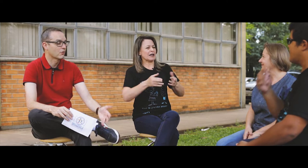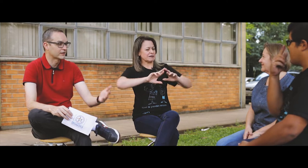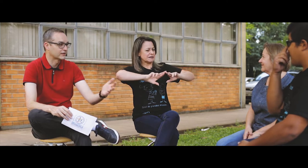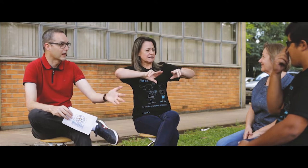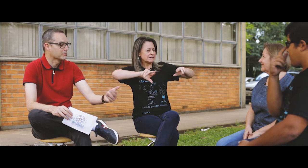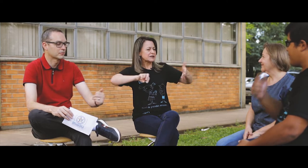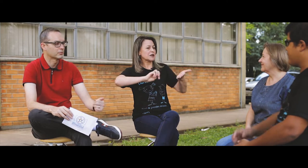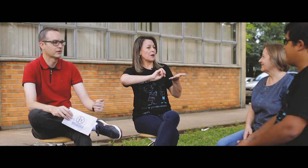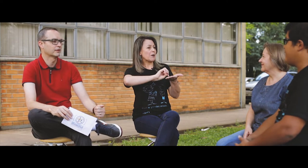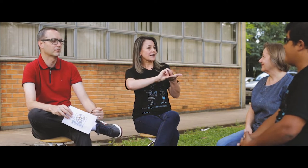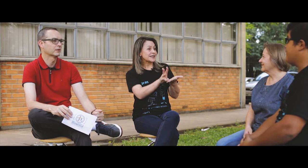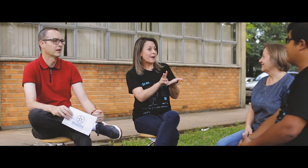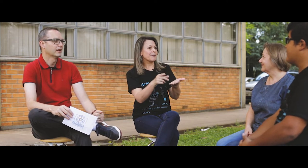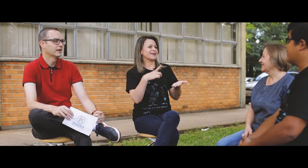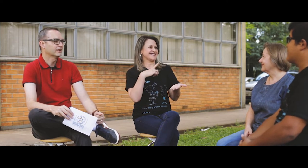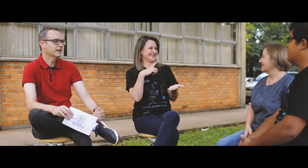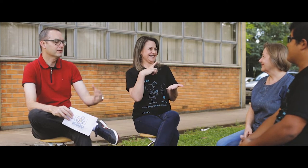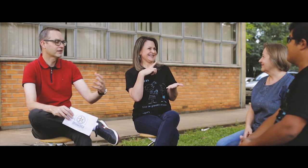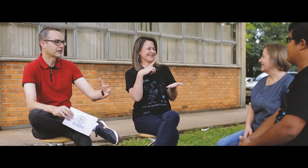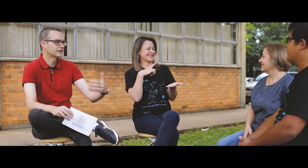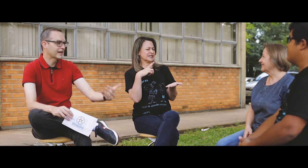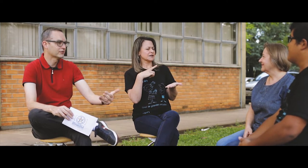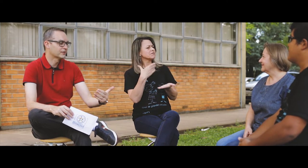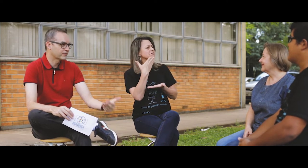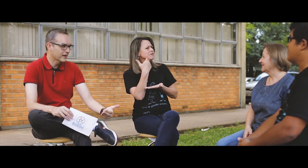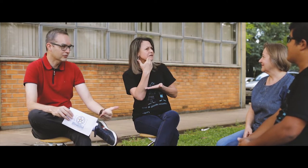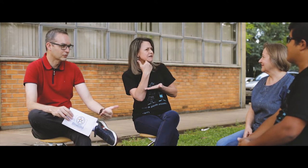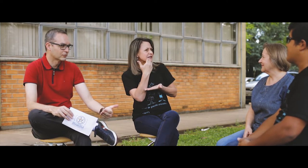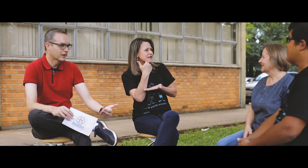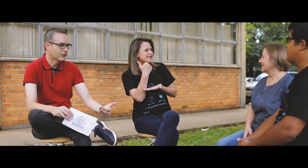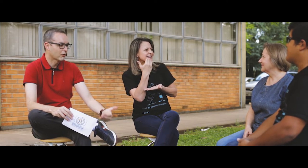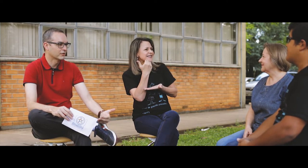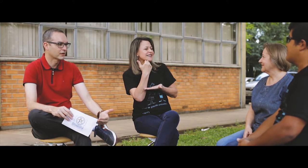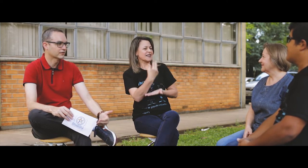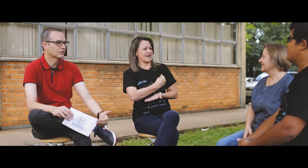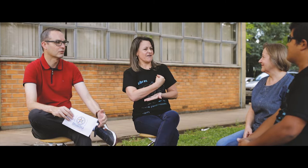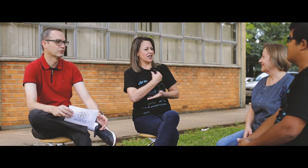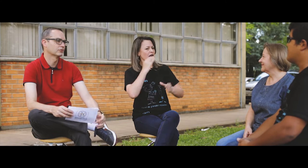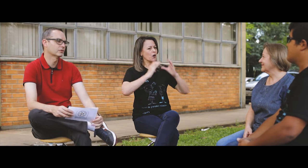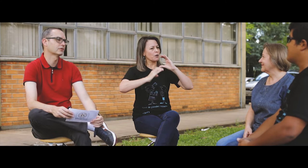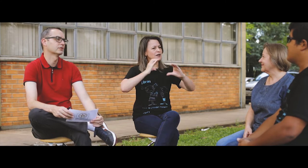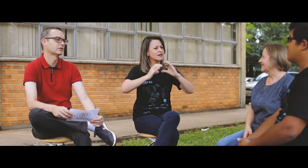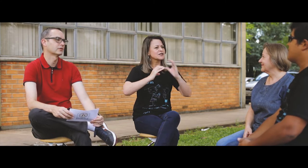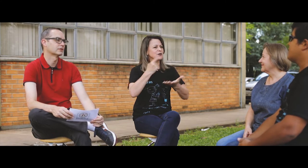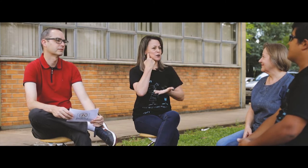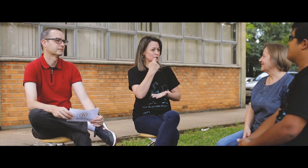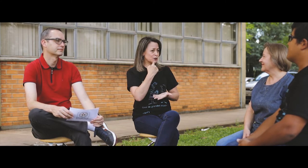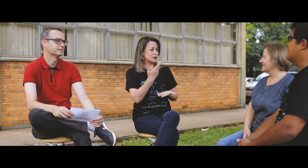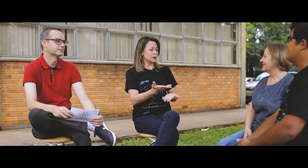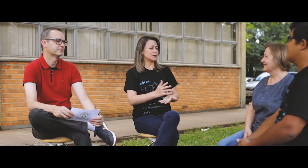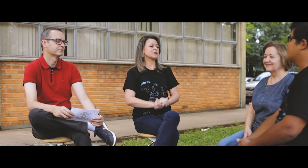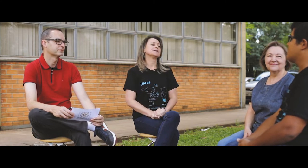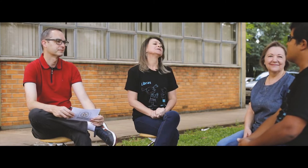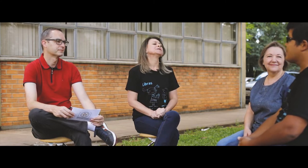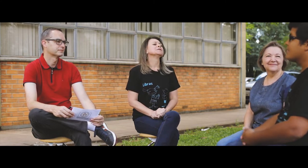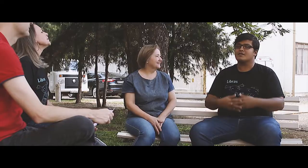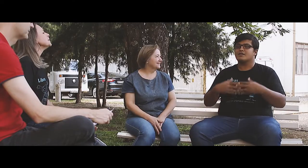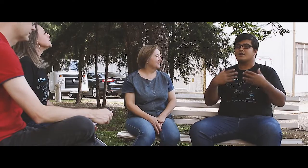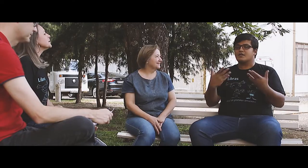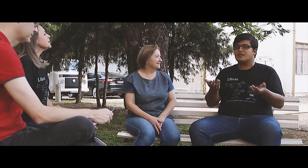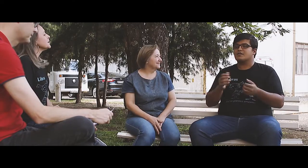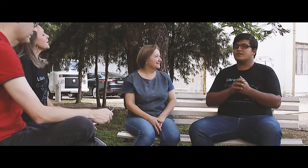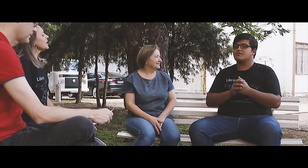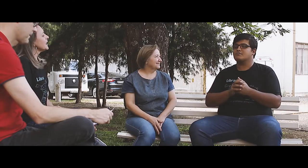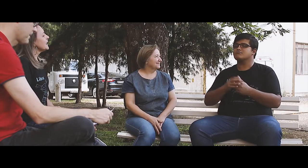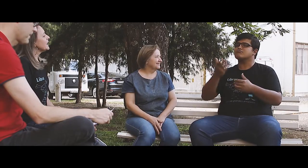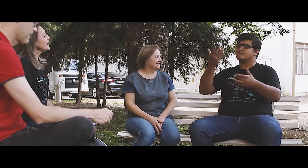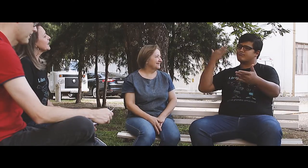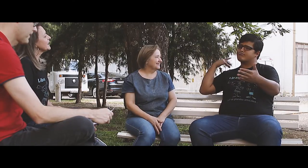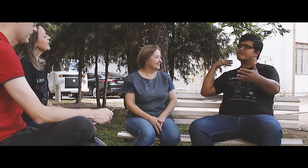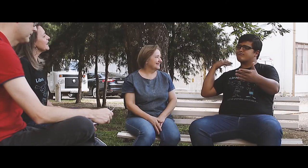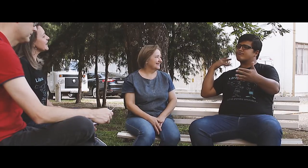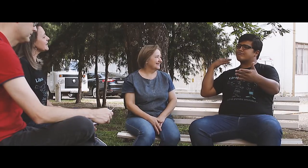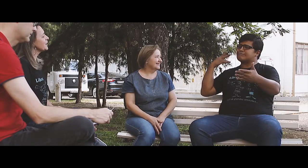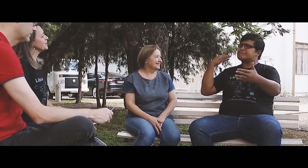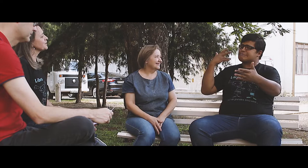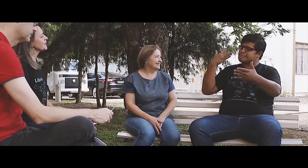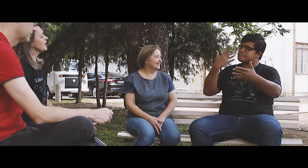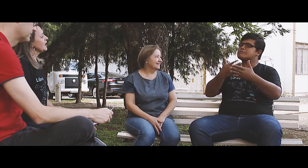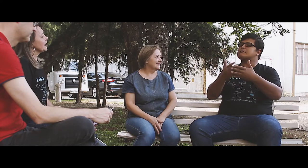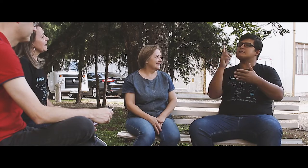Whatsapp por exemplo tem facilitado de fato a comunicação com surdos?